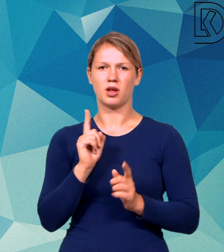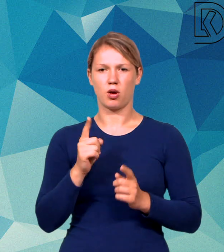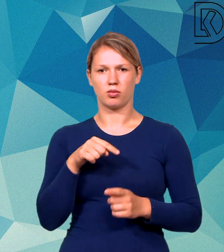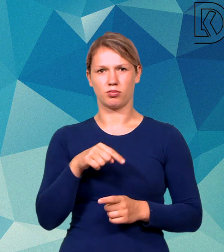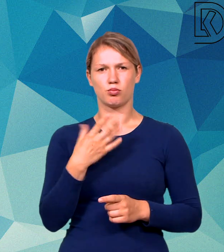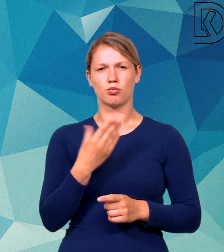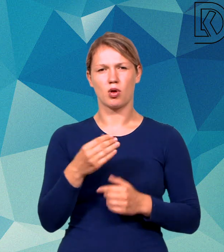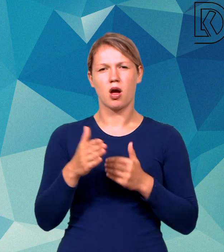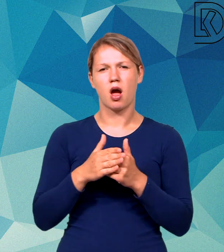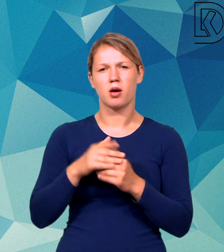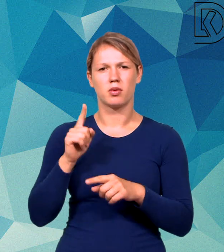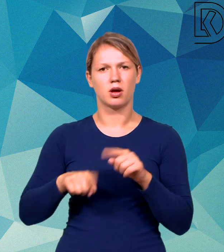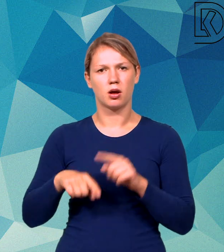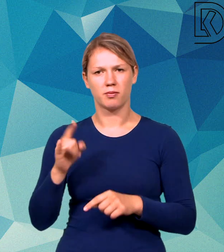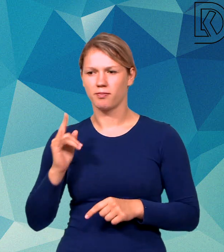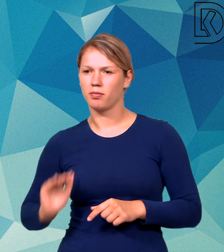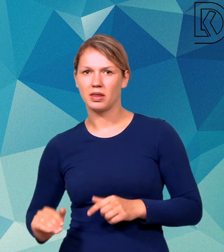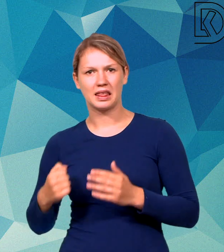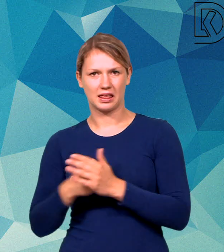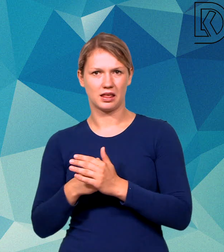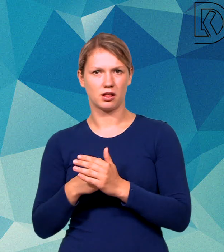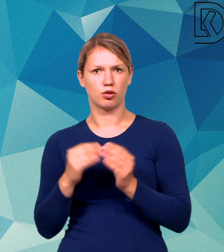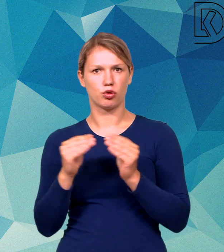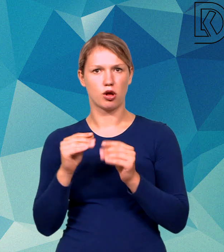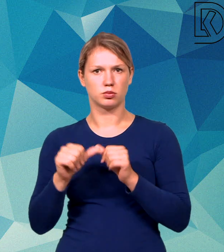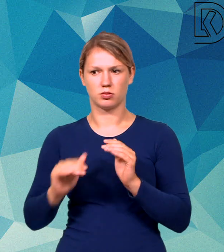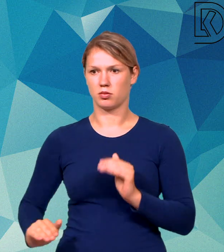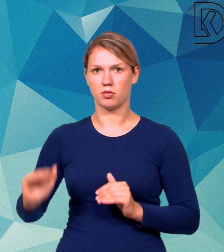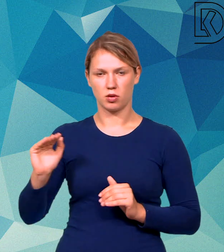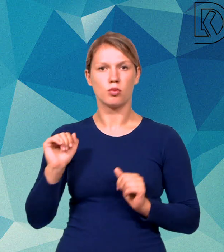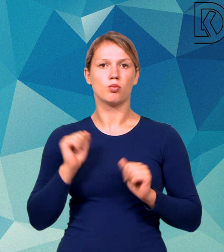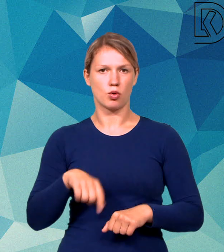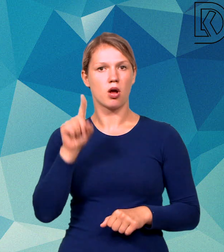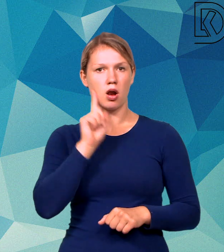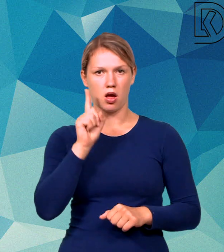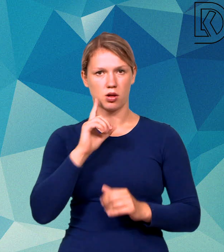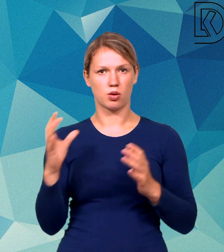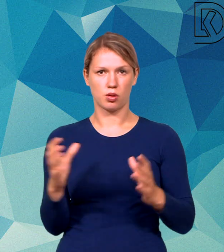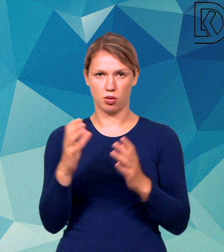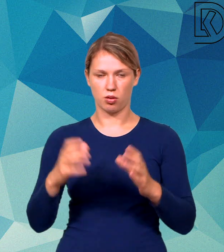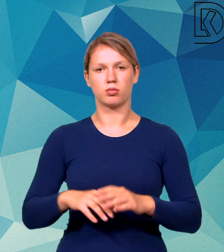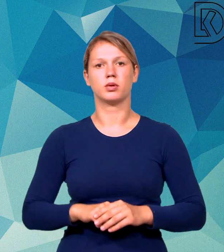išskyrus atvejus, kai vaikas iki 10 metų - artimas giminaitis. Tuomet suteikiama laikina globa.